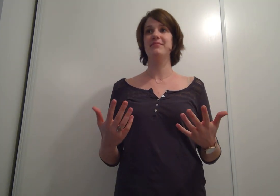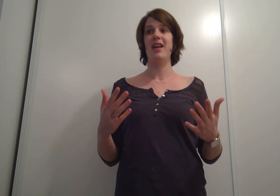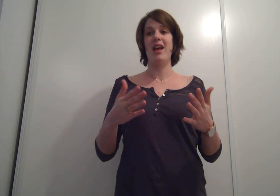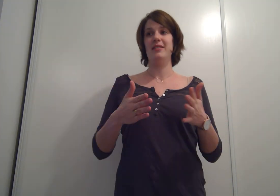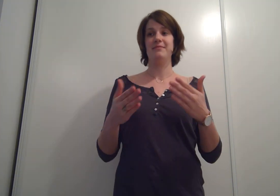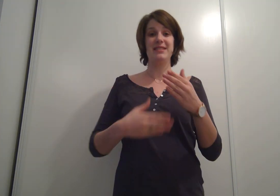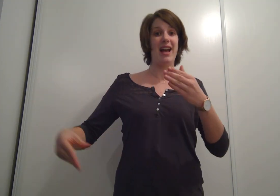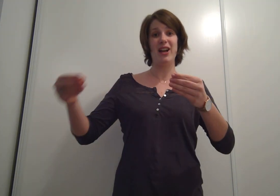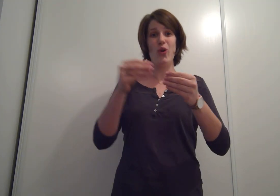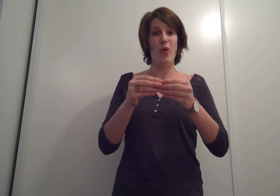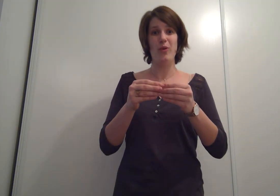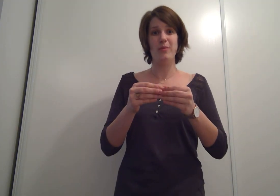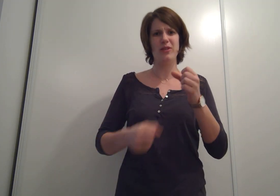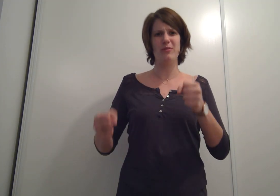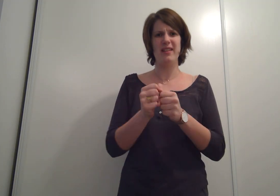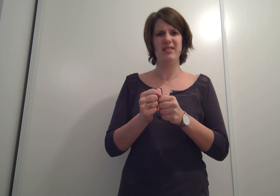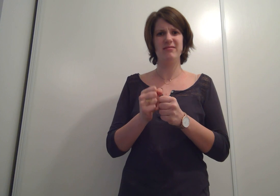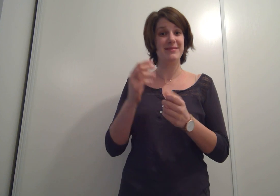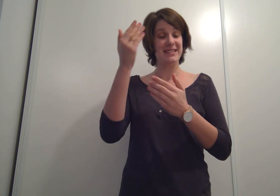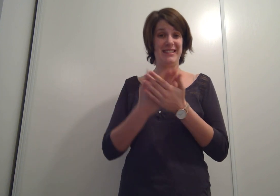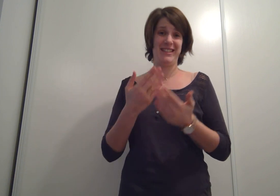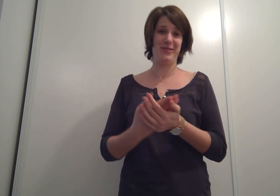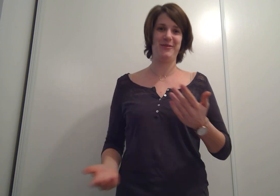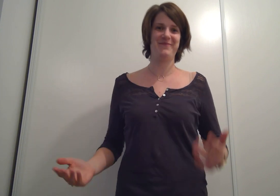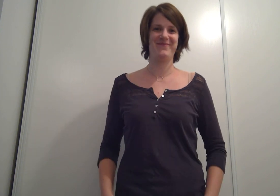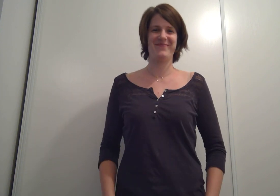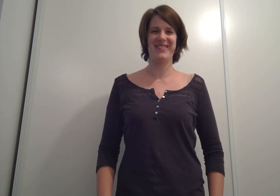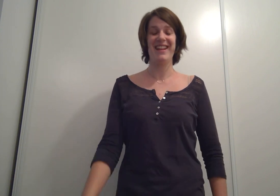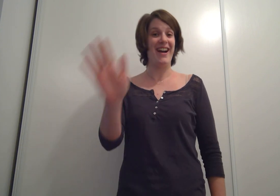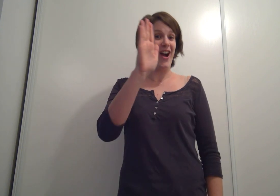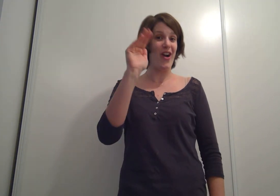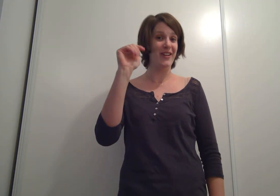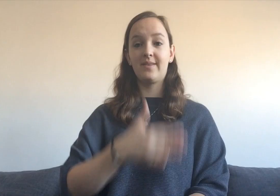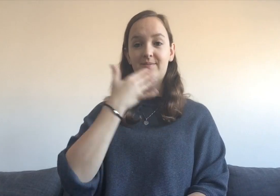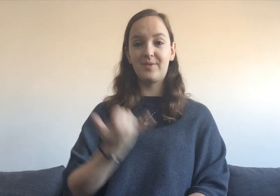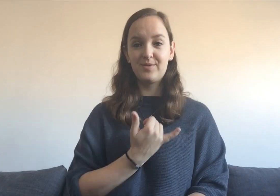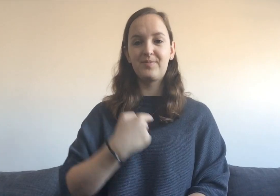et ça complète bien les études. Au revoir ! Bonjour!